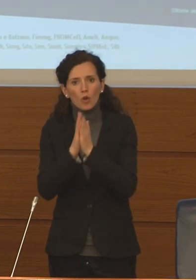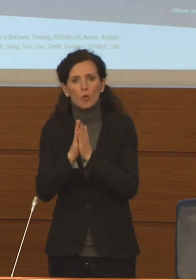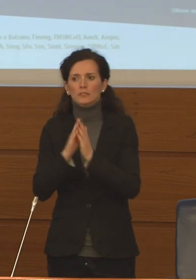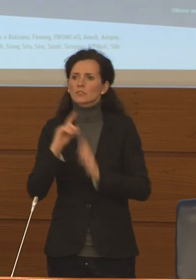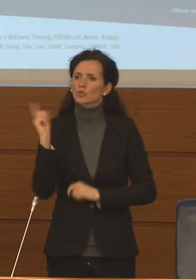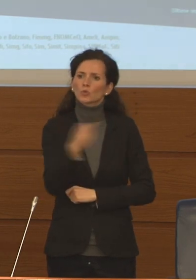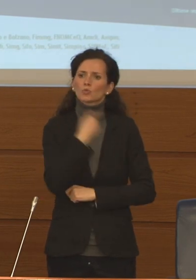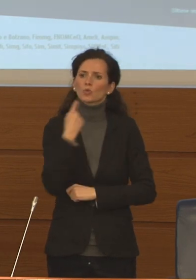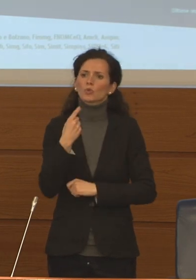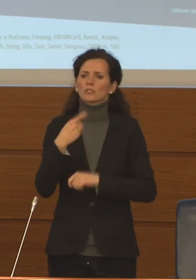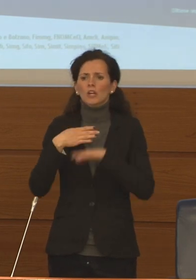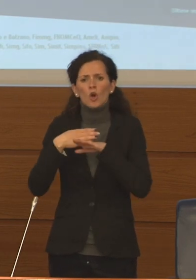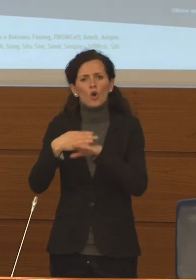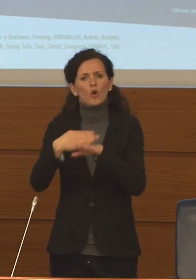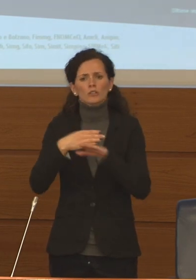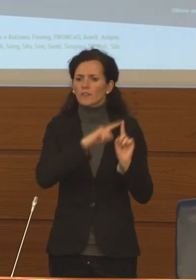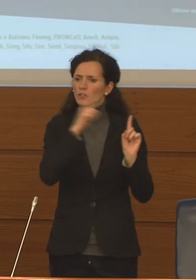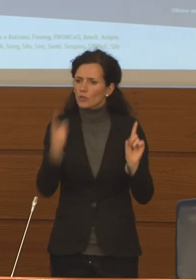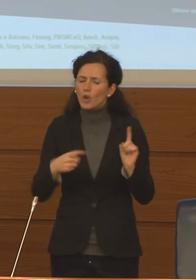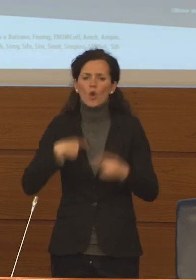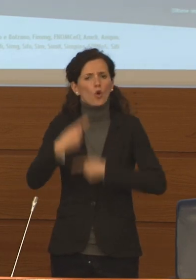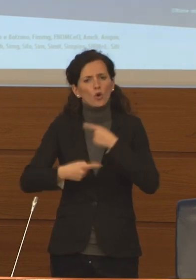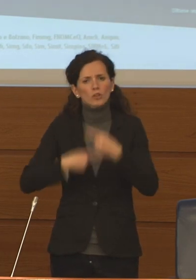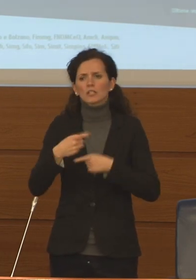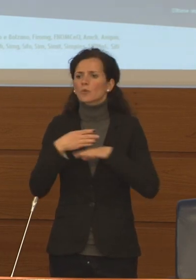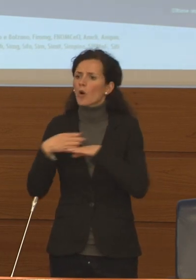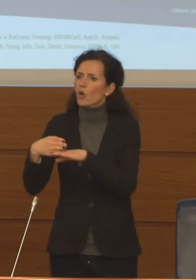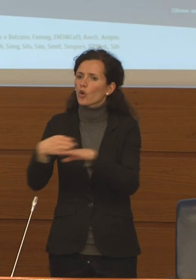che abbiamo condiviso e che continueremo a condividere. Quindi il tema del